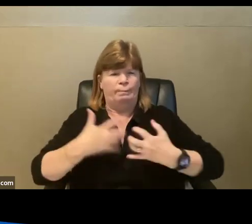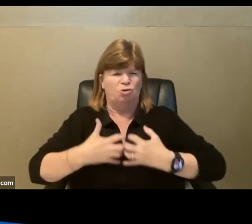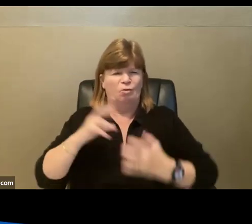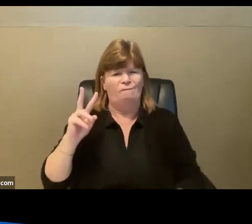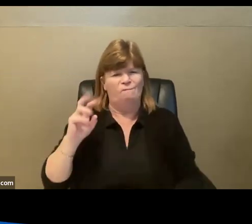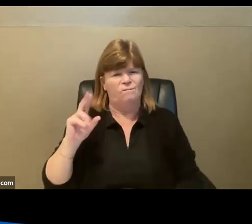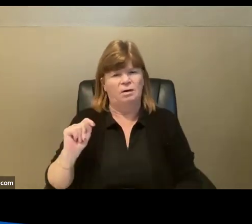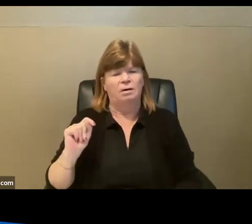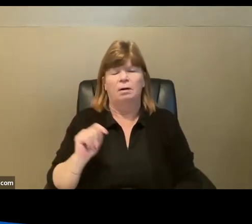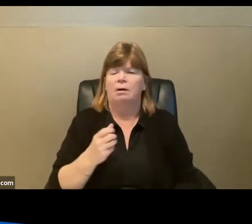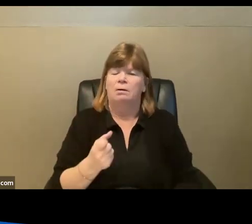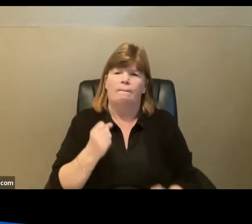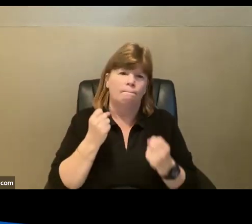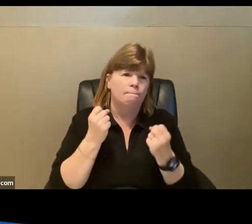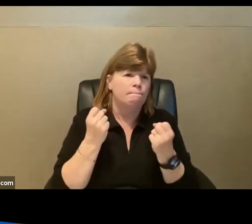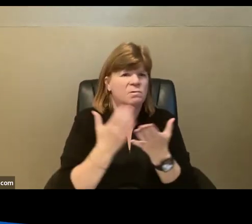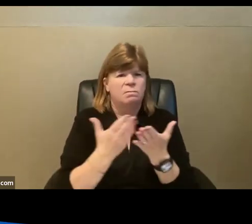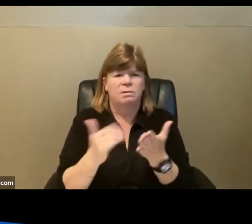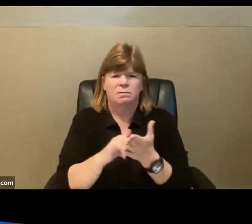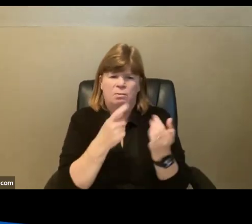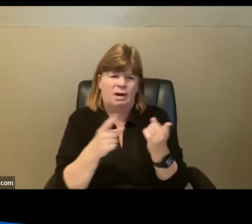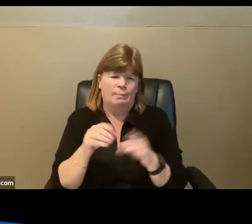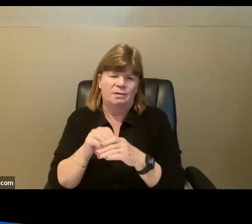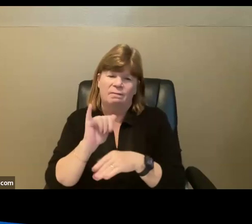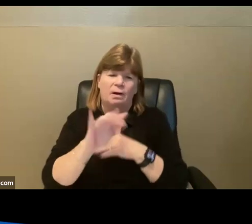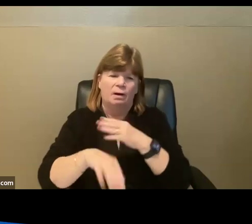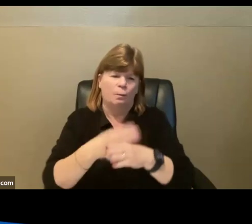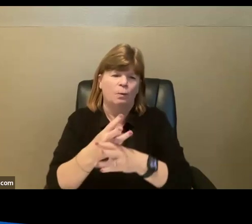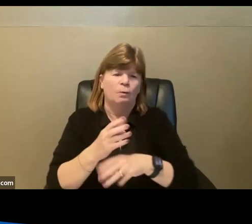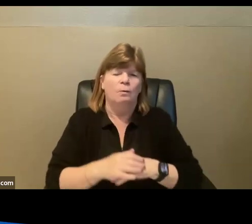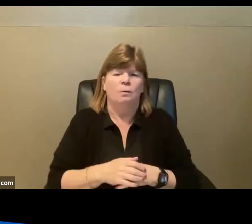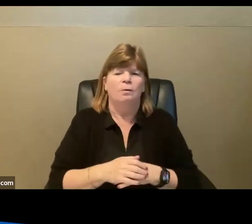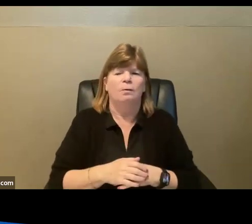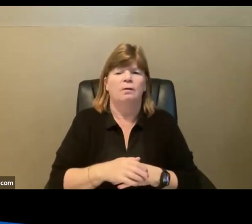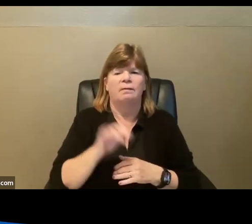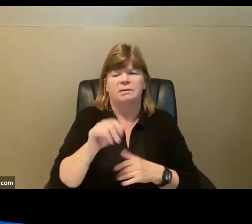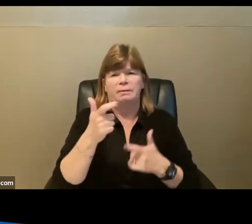Hay todo tipo de cosas que están pasando en ese mundo. Esa es la pieza clave del rompecabezas ahora mismo.